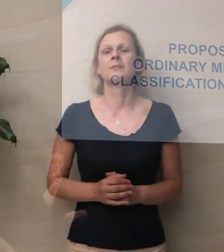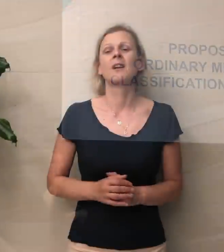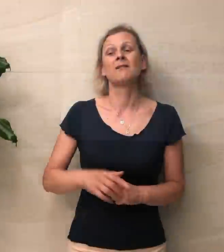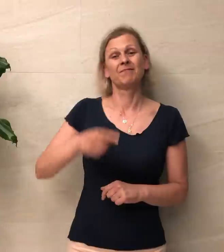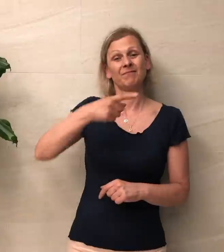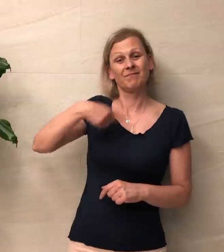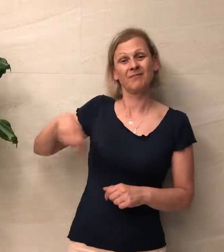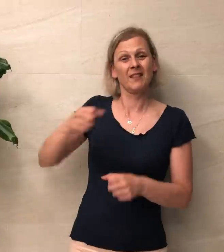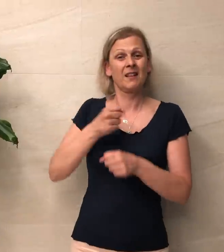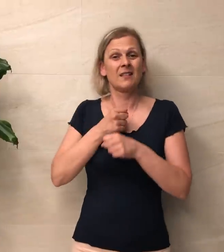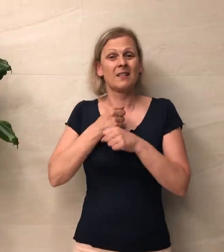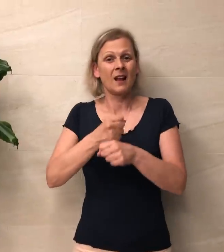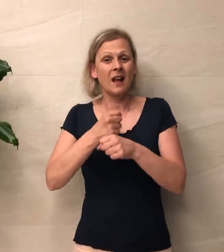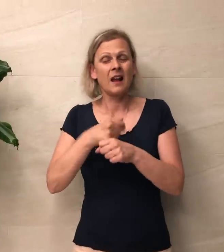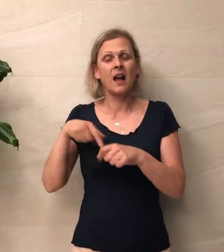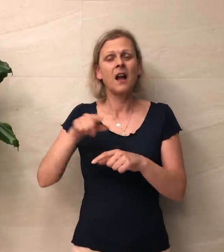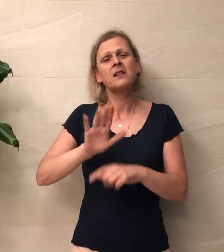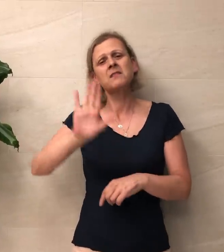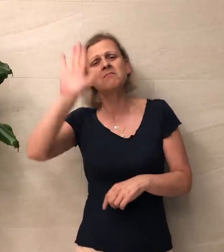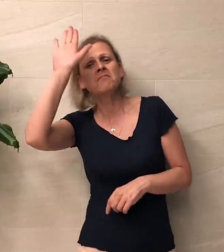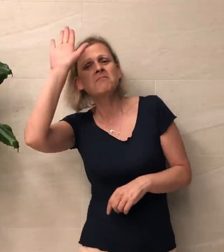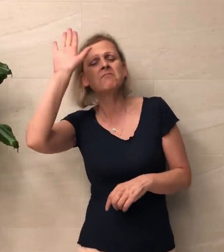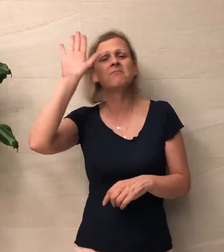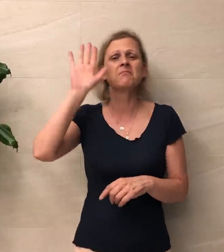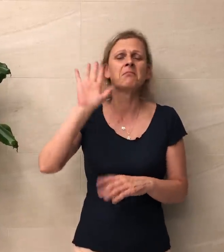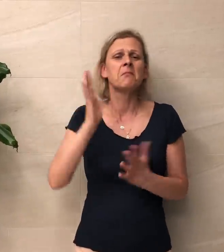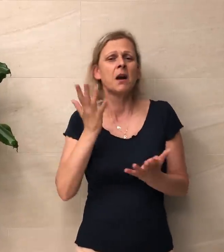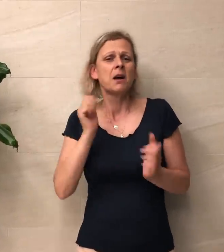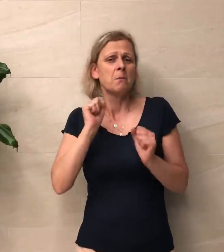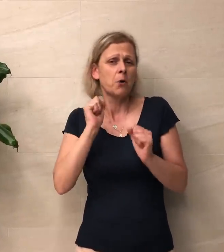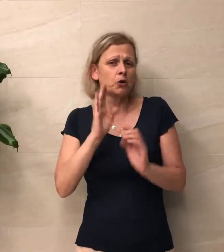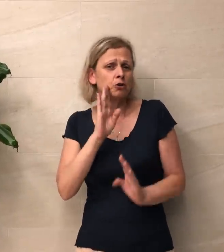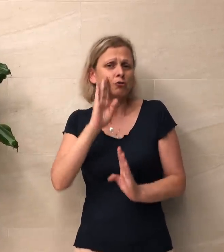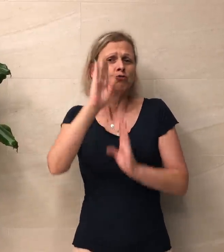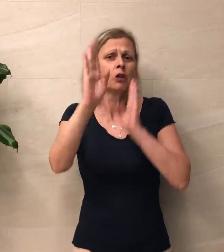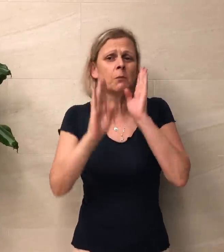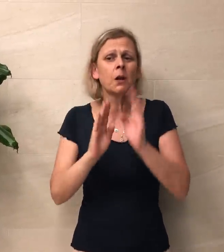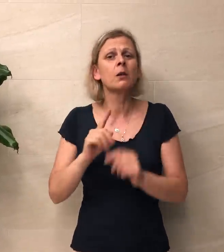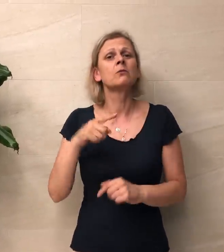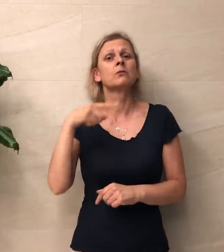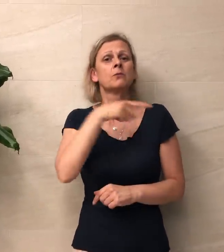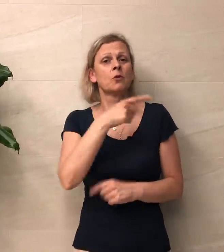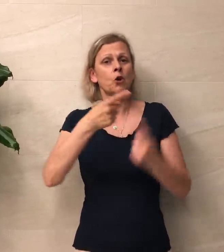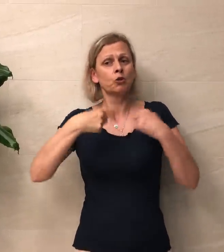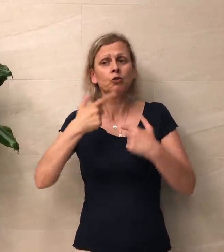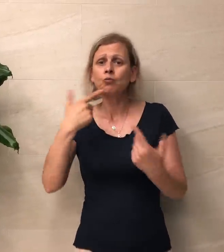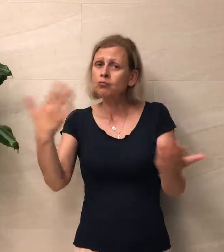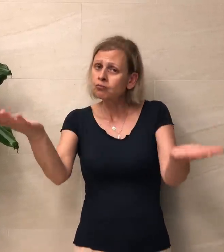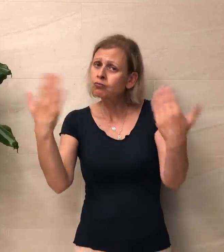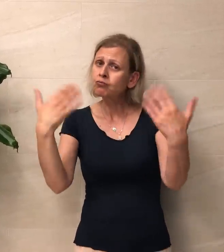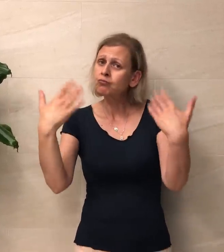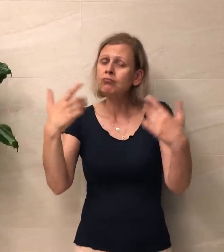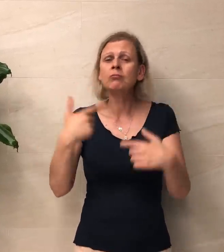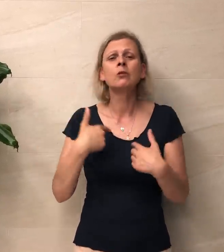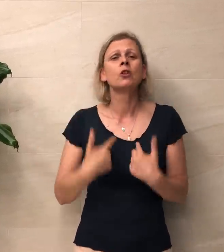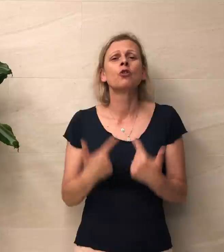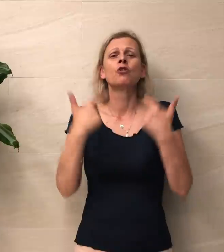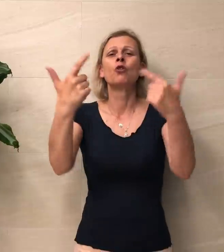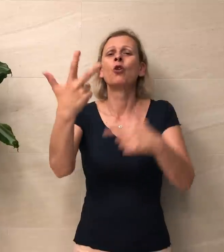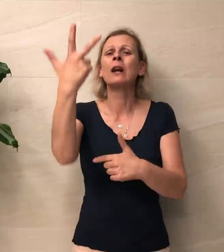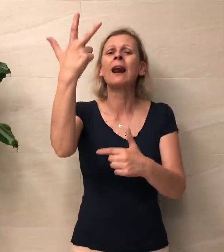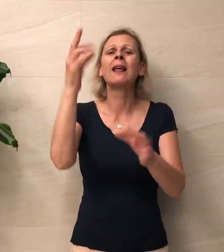Alcuni tra i Delegati hanno chiesto se fosse possibile fare degli interventi per dare dei suggerimenti e, una volta che i Consiglieri hanno acconsentito, dopo aver